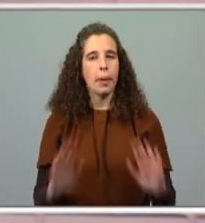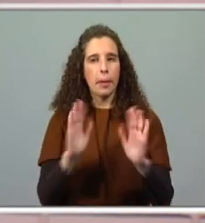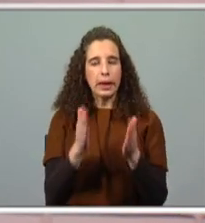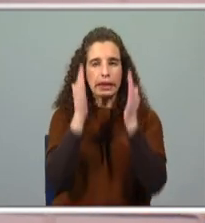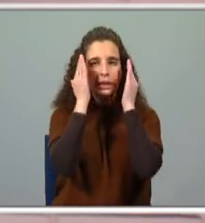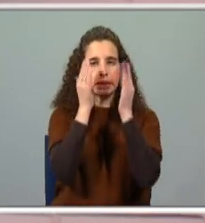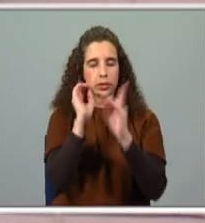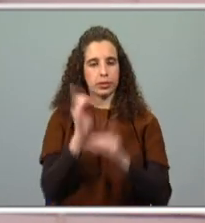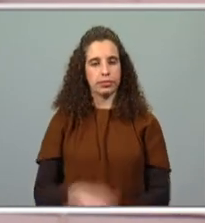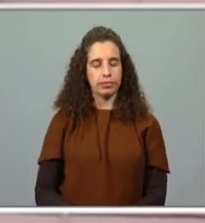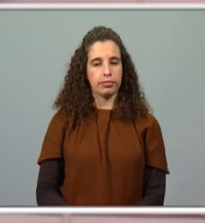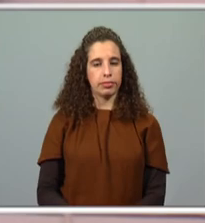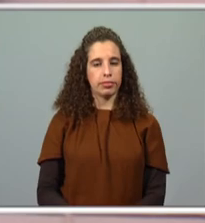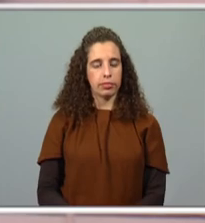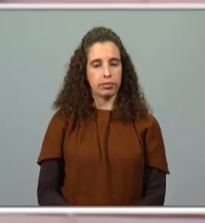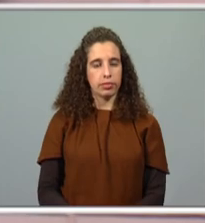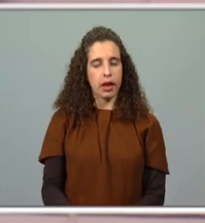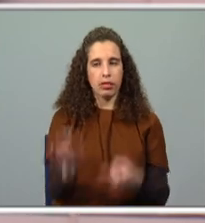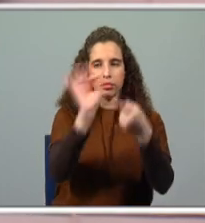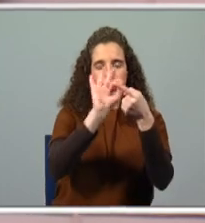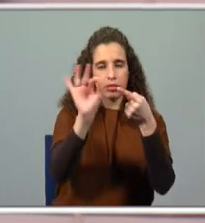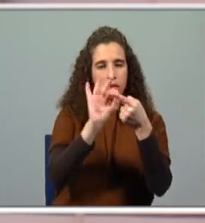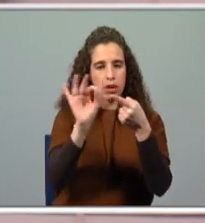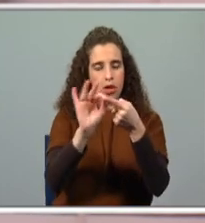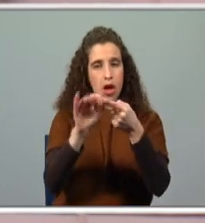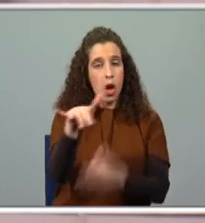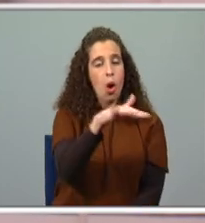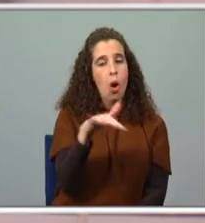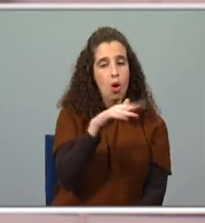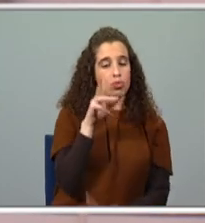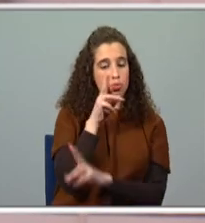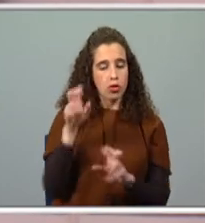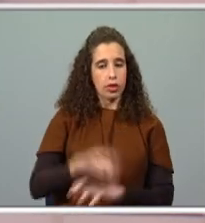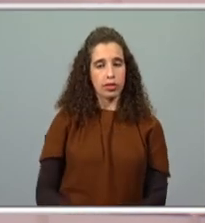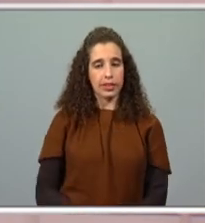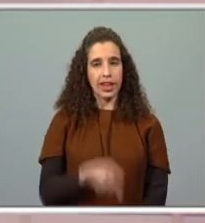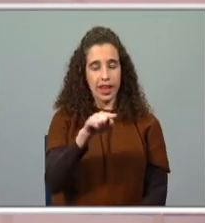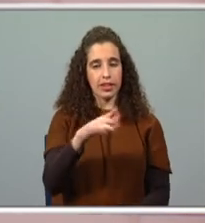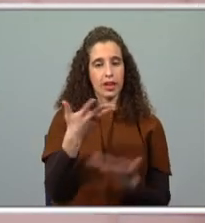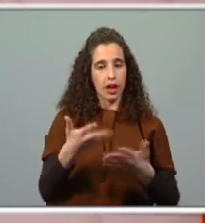atenção era aos elementos e onde encontrados é isso que vamos agora aqui 注意元素和位置發現這就是我們現在要做的